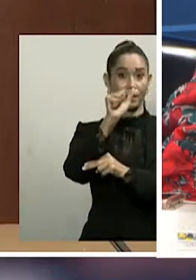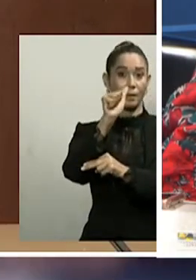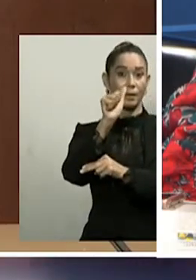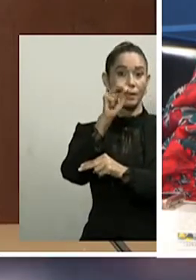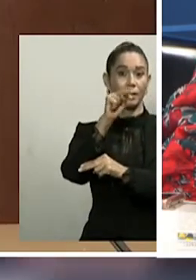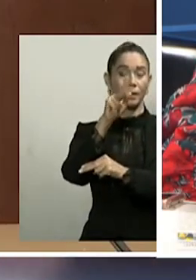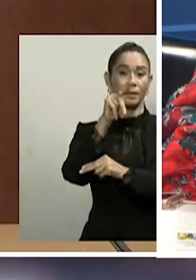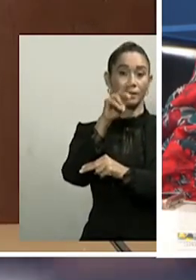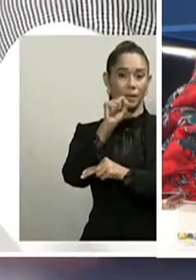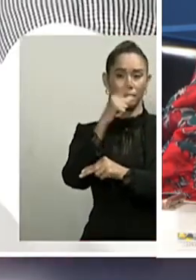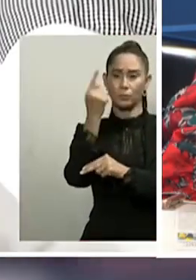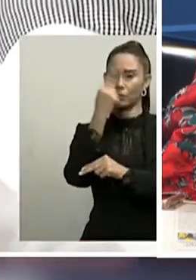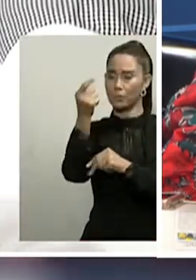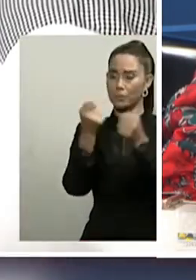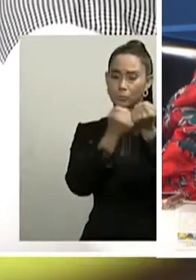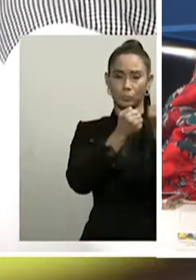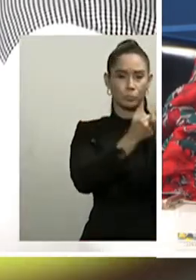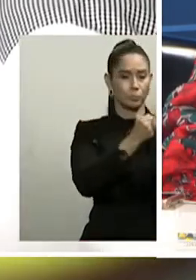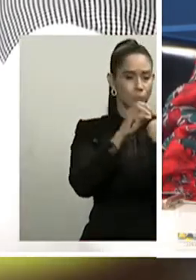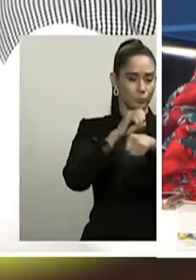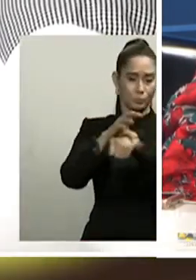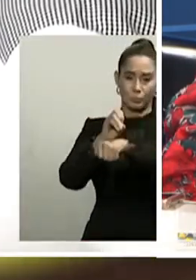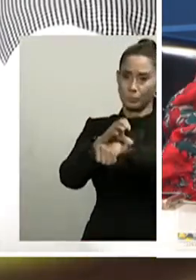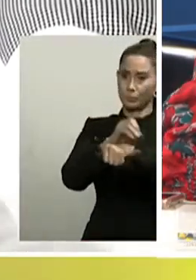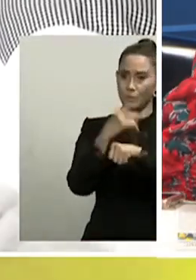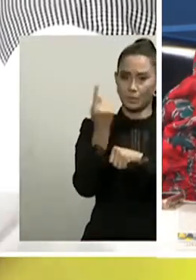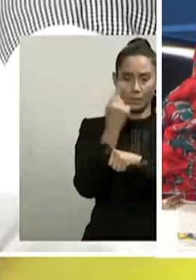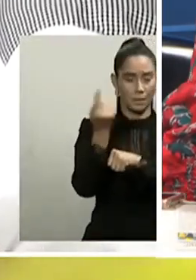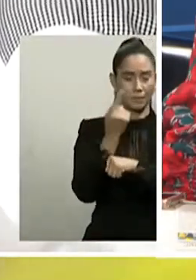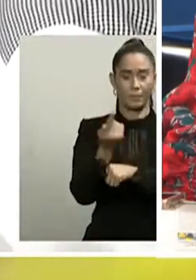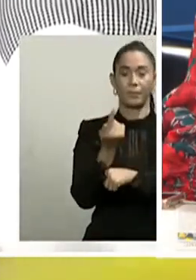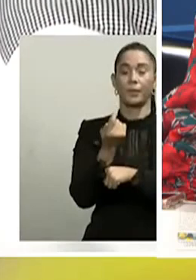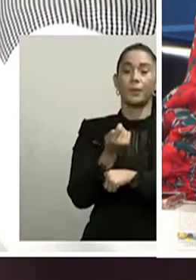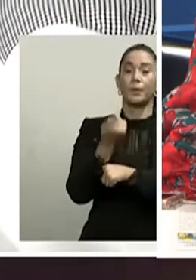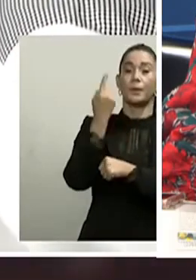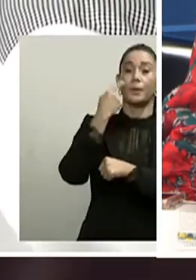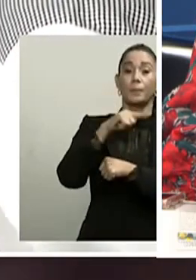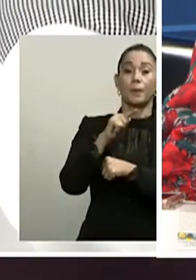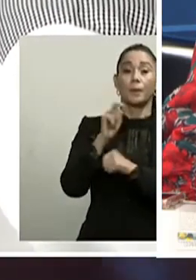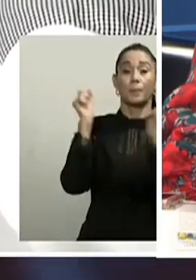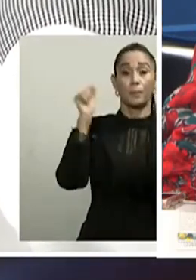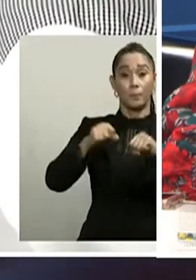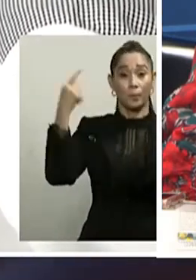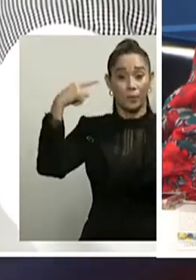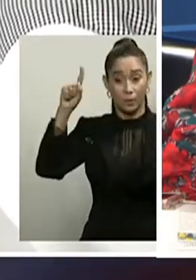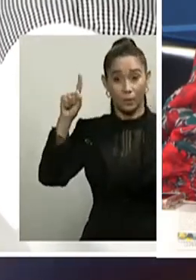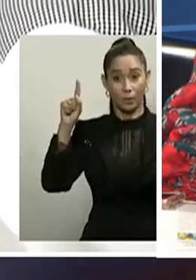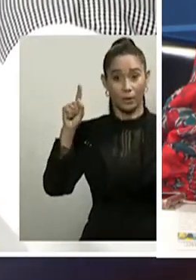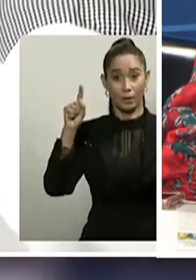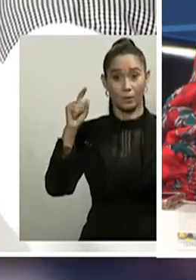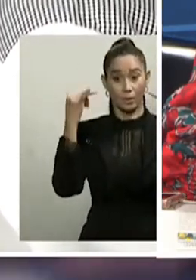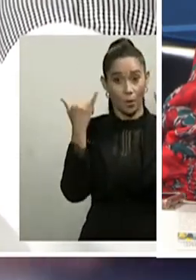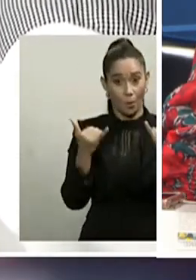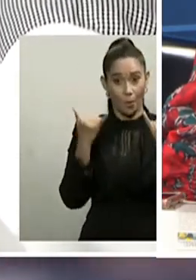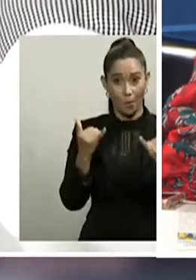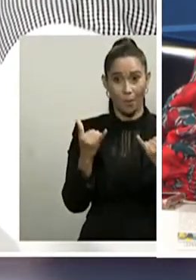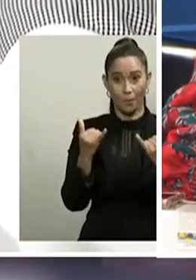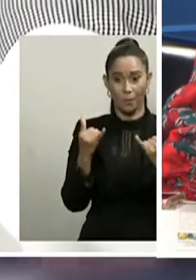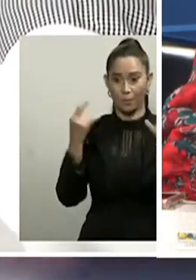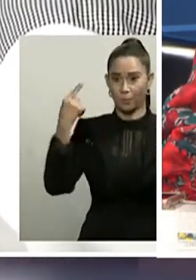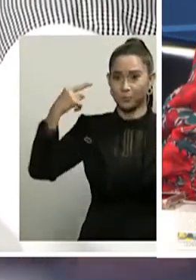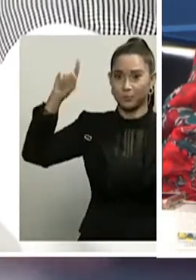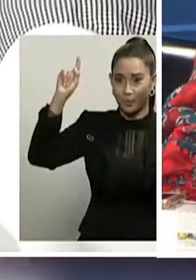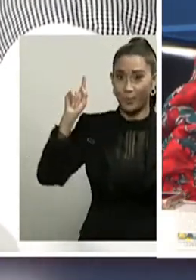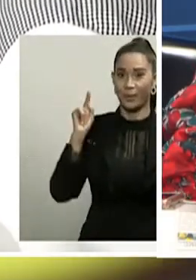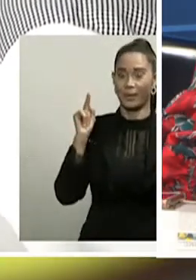un día de un día para otro tienen tenían ya varios meses discutiendo de qué forma se iba a ser muchos